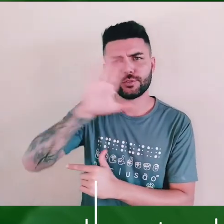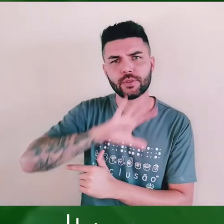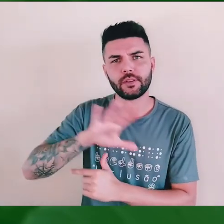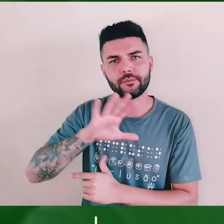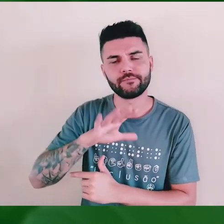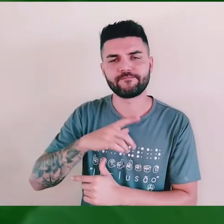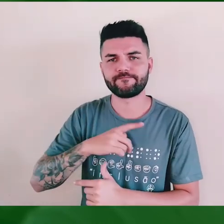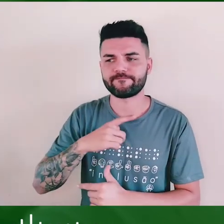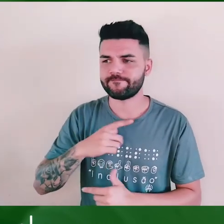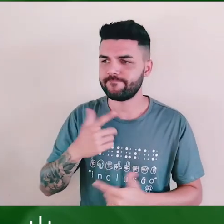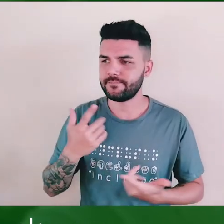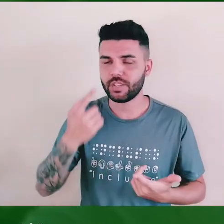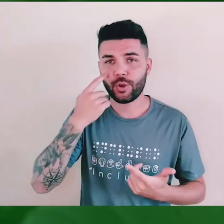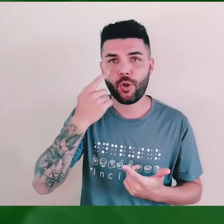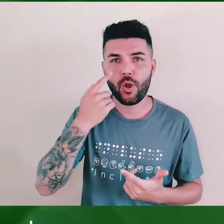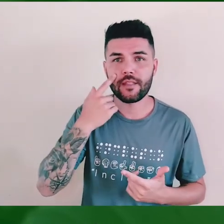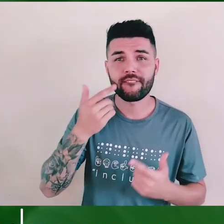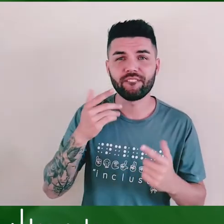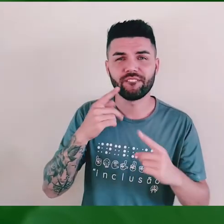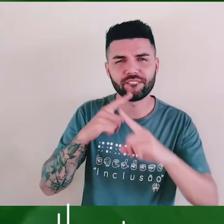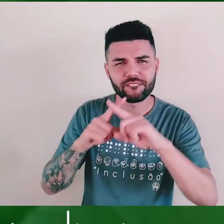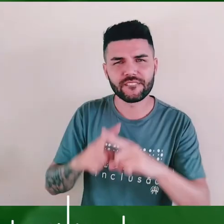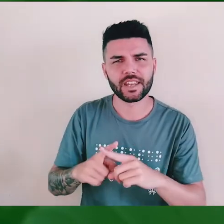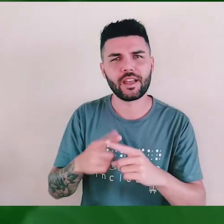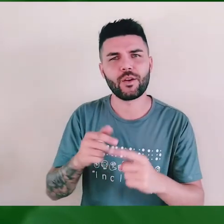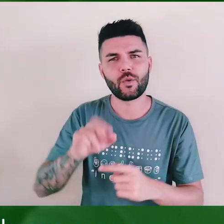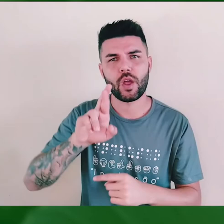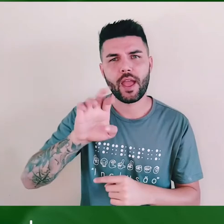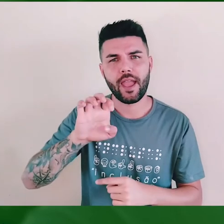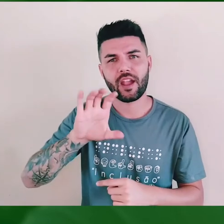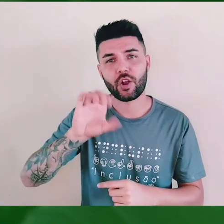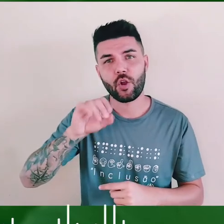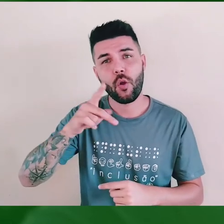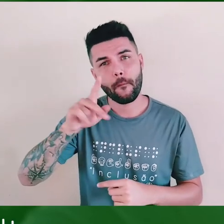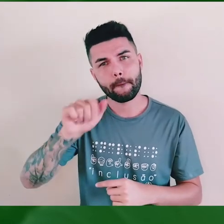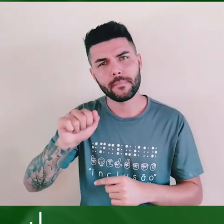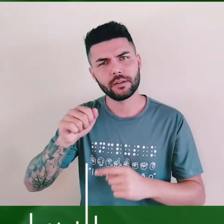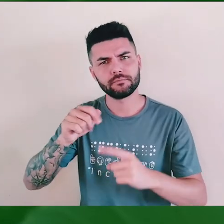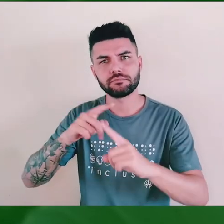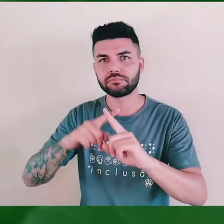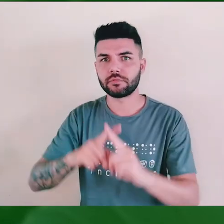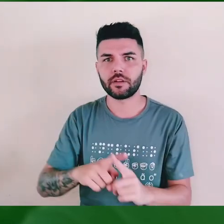na final da Recopa e ouvir"Pedro, você vai fazer uma reportagem pro Jornal Nacional"